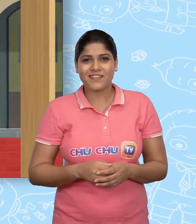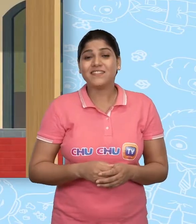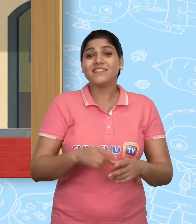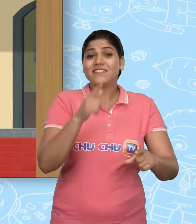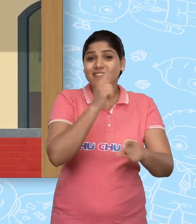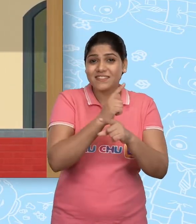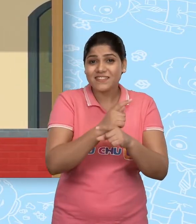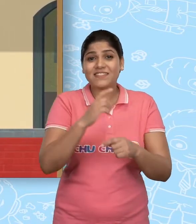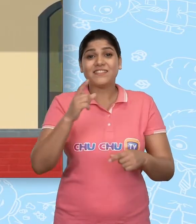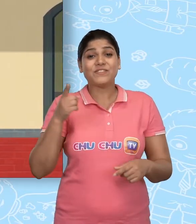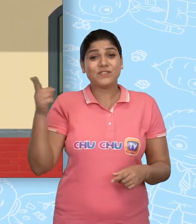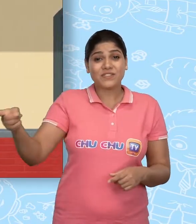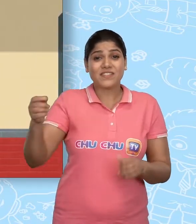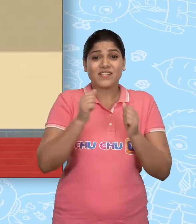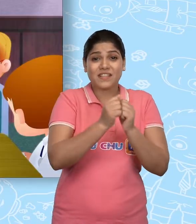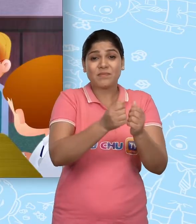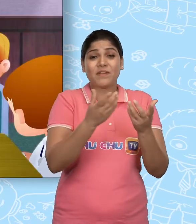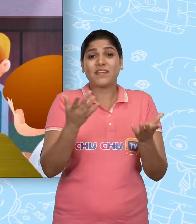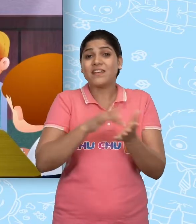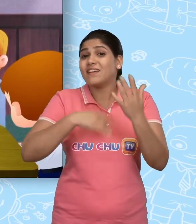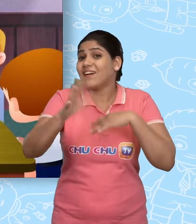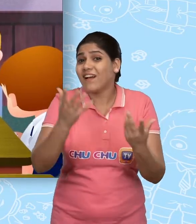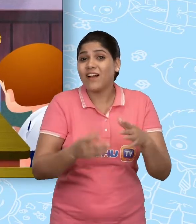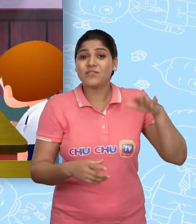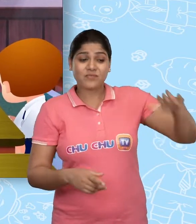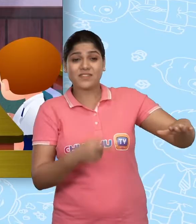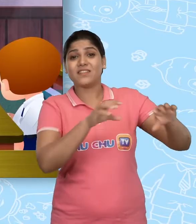Miss Dorothy ChaCha को उस लड़के के क्लाश मे ले गईं।